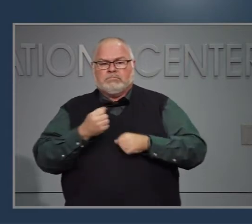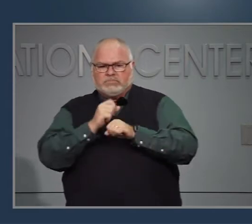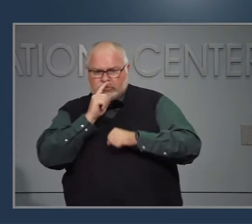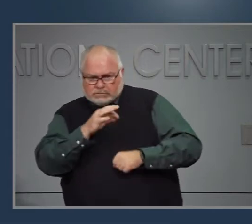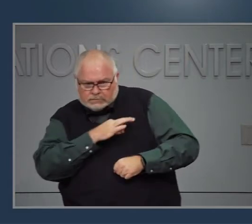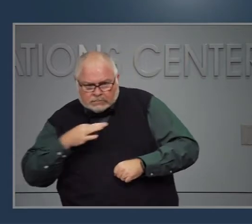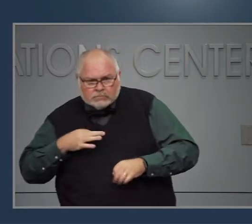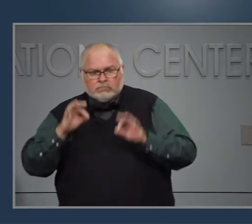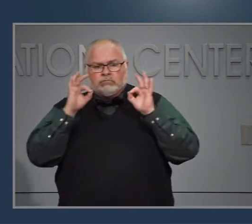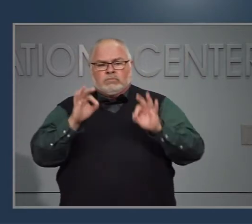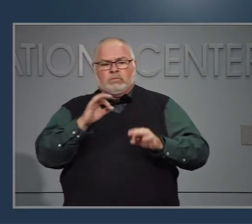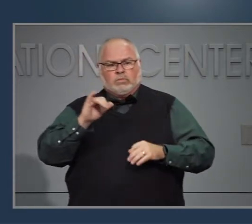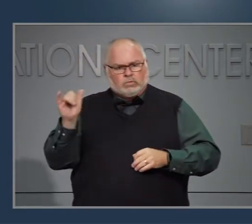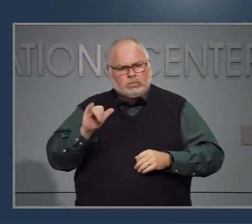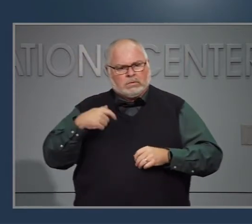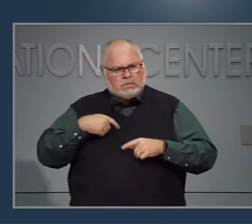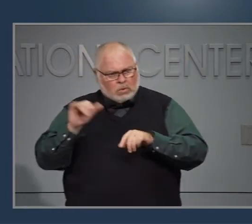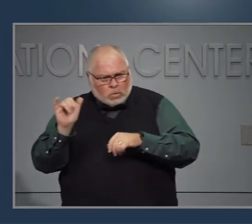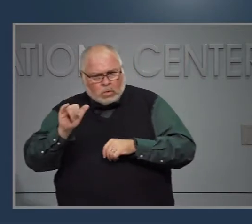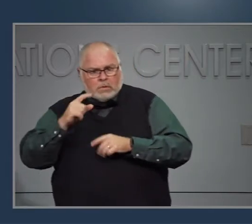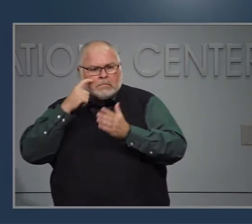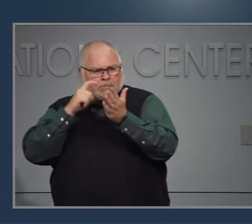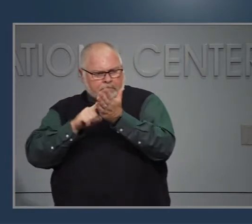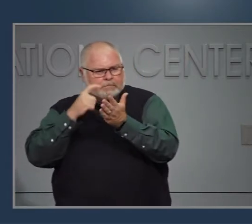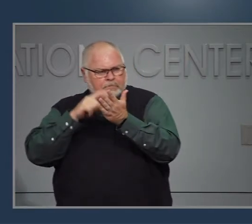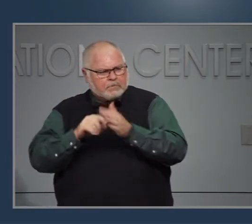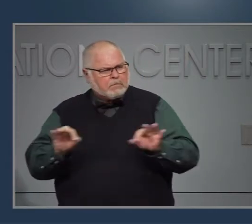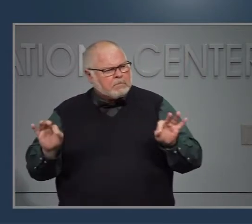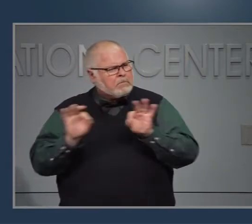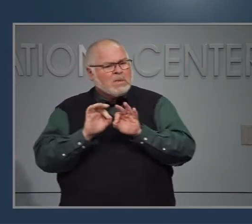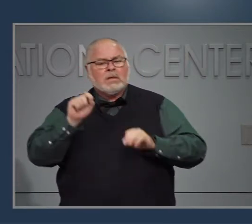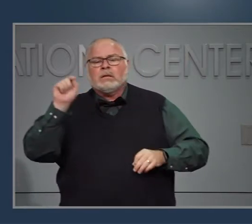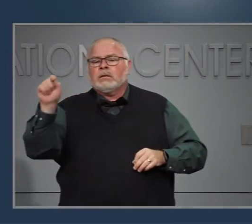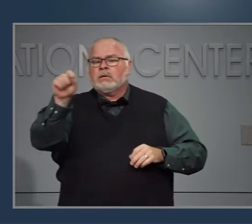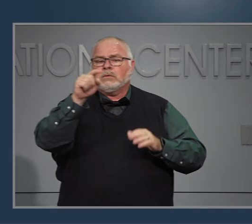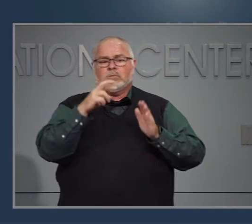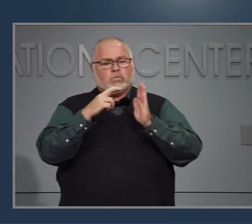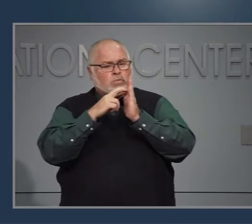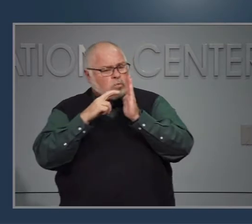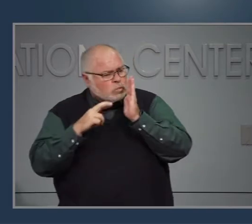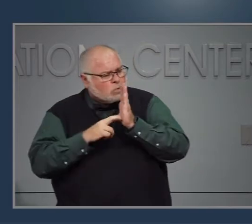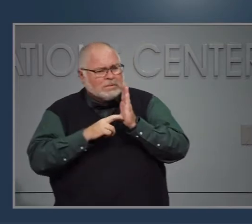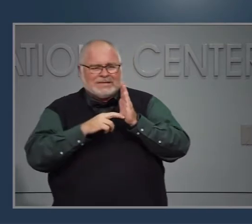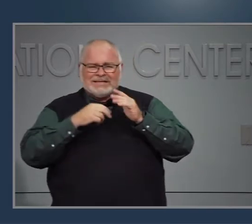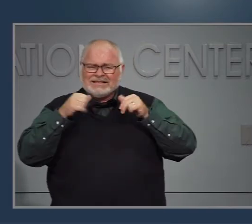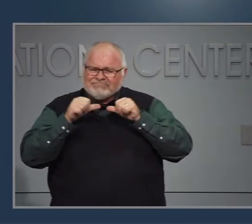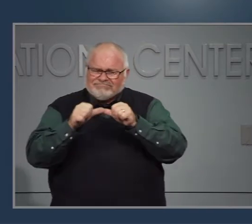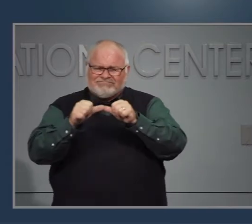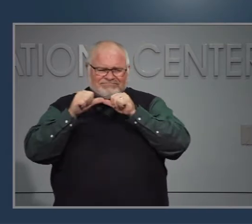contagio también reconocemos que es muy importante que nuestras vías también reflejen